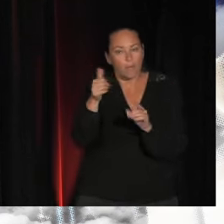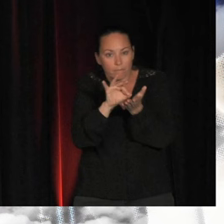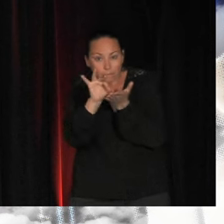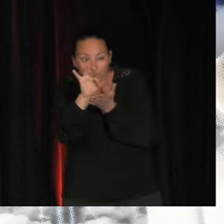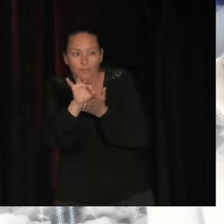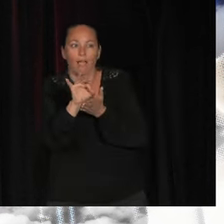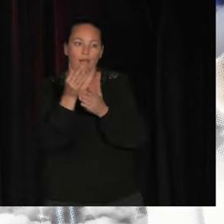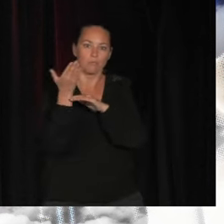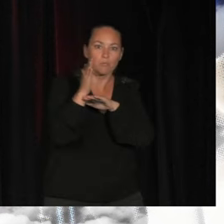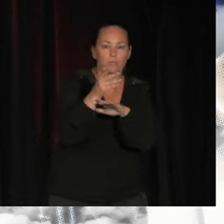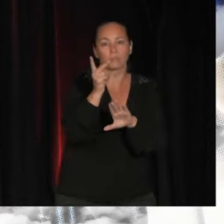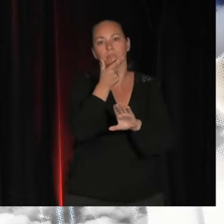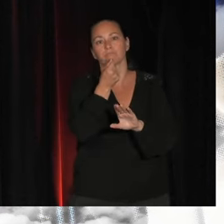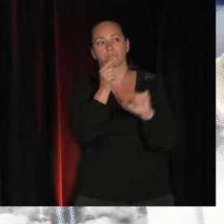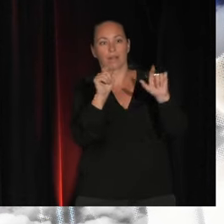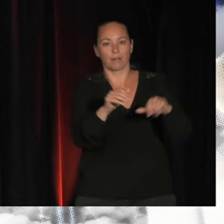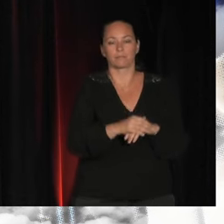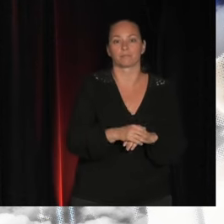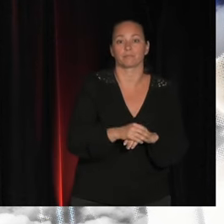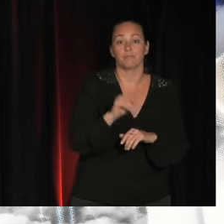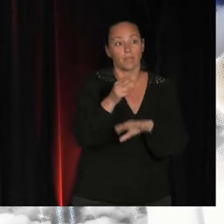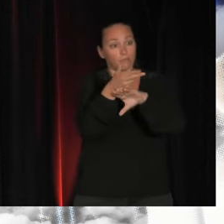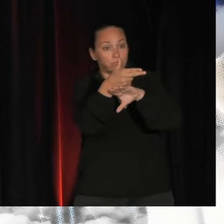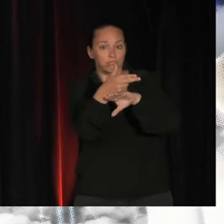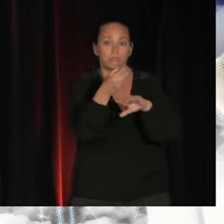un peu plus sympa et qu'on la voie parce que c'est vrai que c'est rigolo que la tourelle puisse fonctionner une fois que le perso est mort.